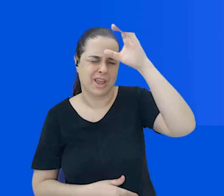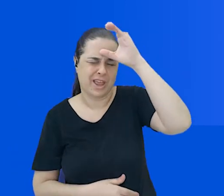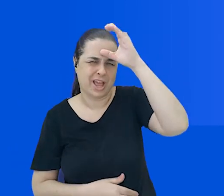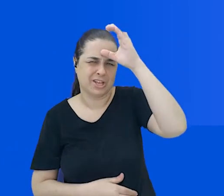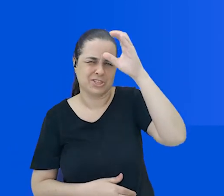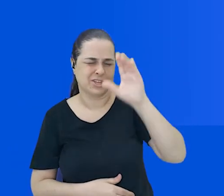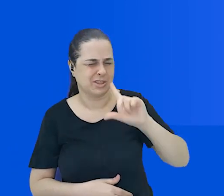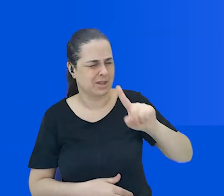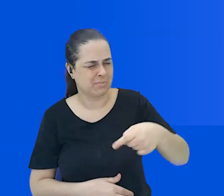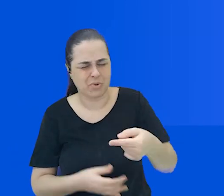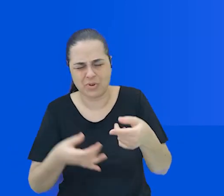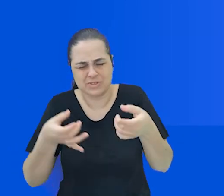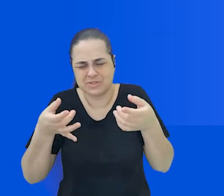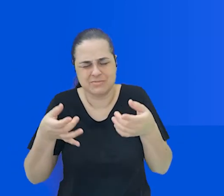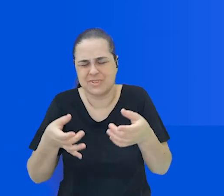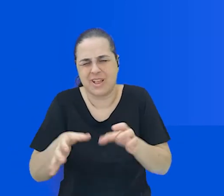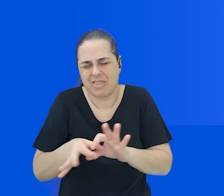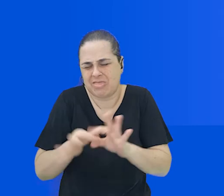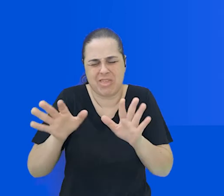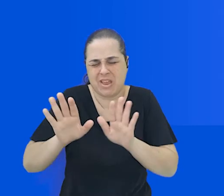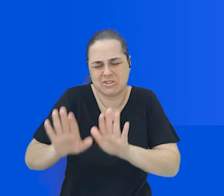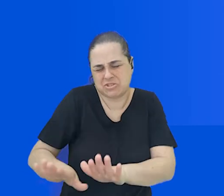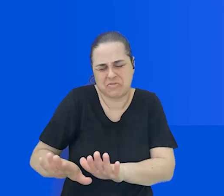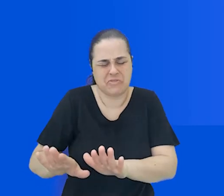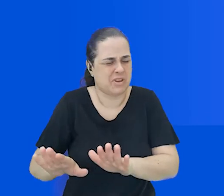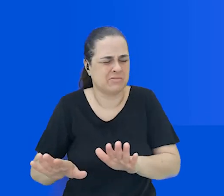vai ficar tudo bem e fica tudo certo e isso vai elaborando.